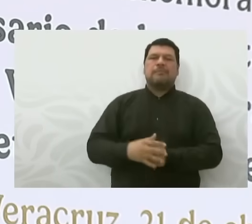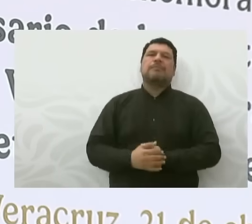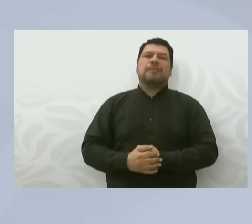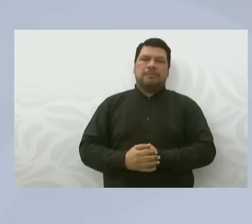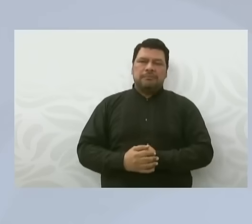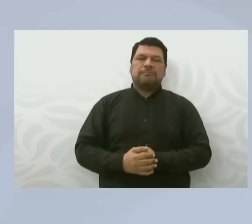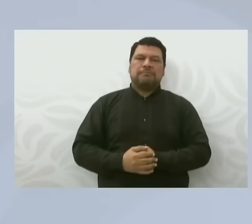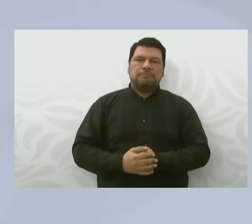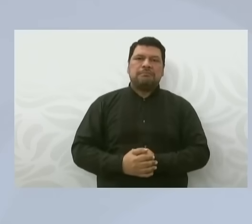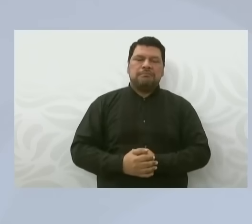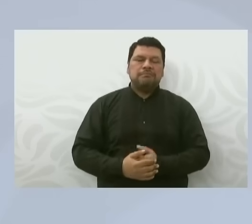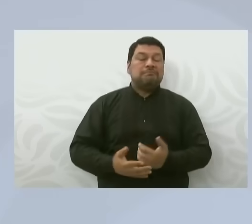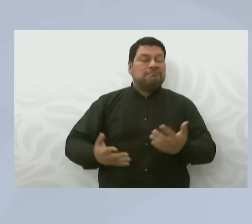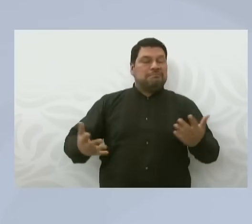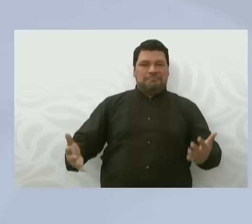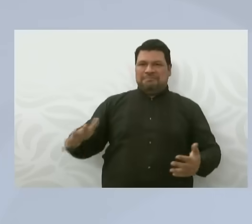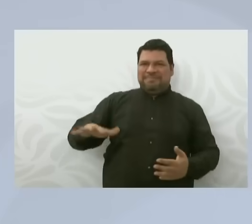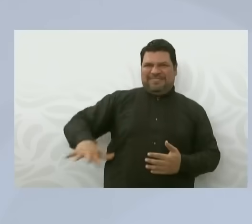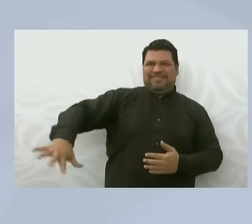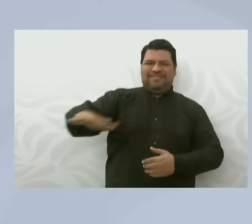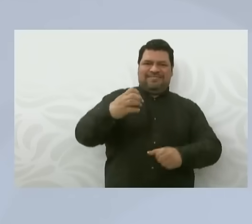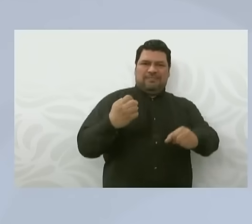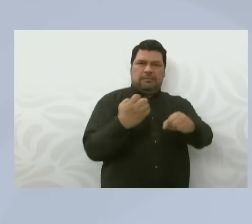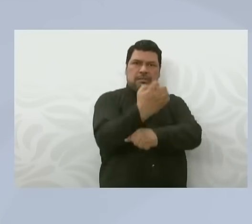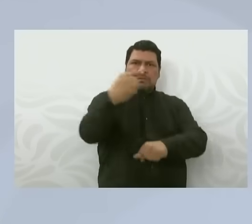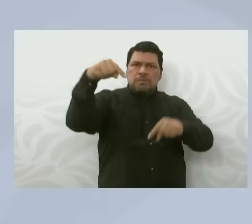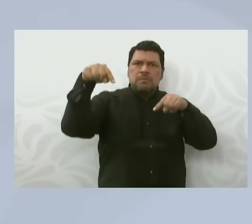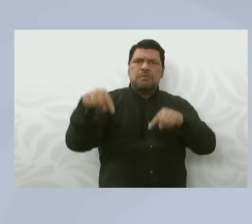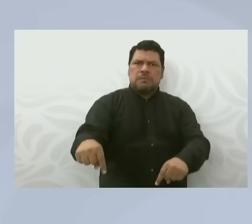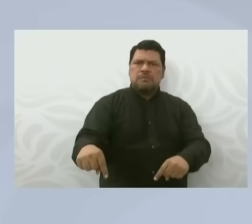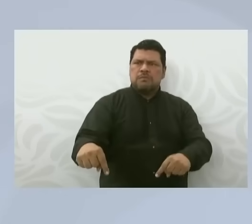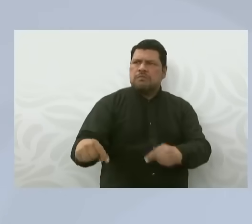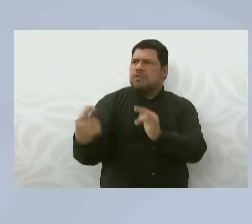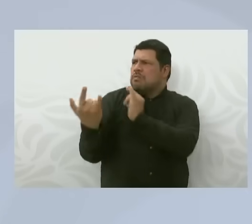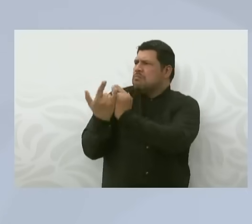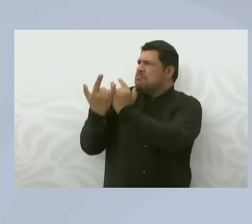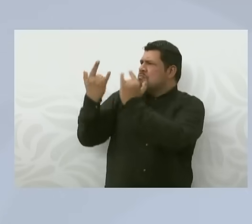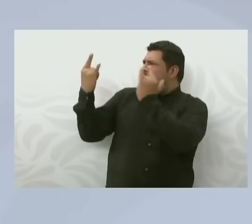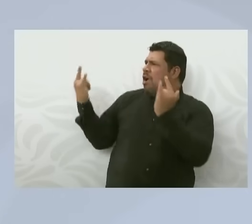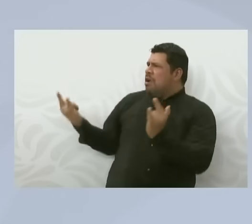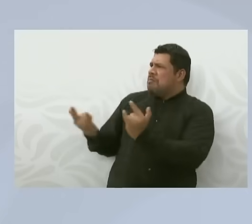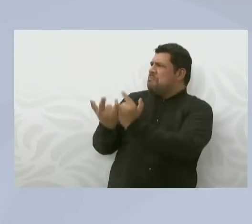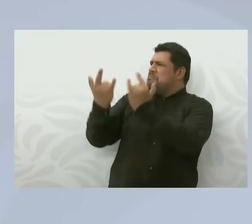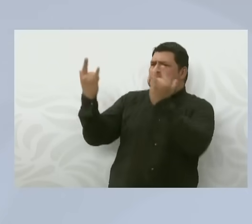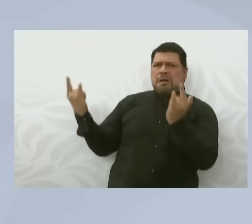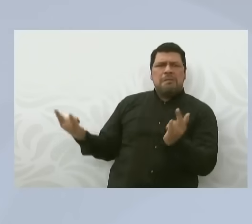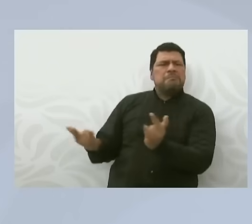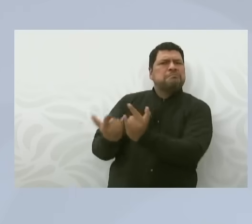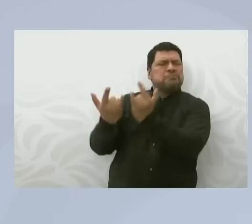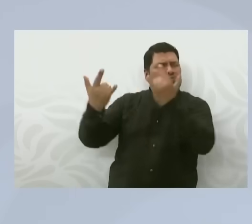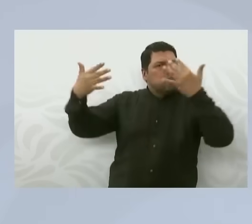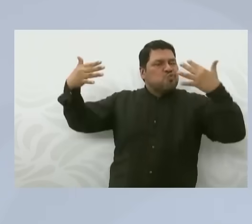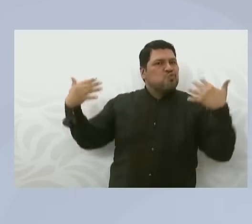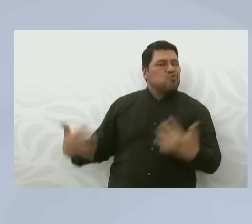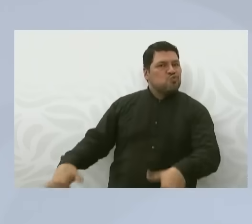aquí en este estado se ha escrito buena parte de las hazañas históricas más relevantes de nuestro